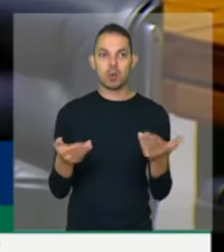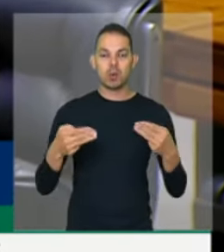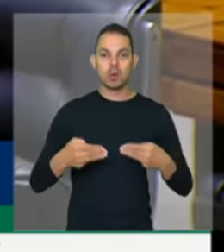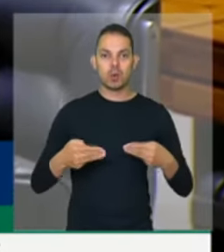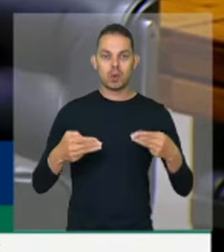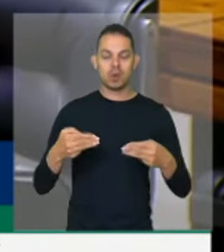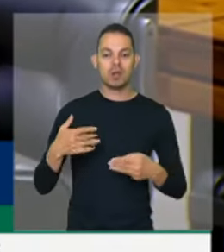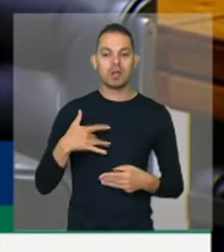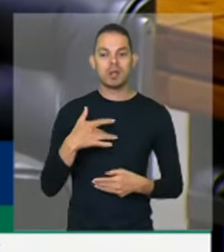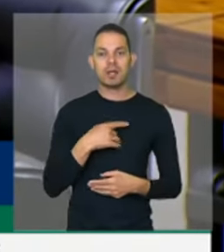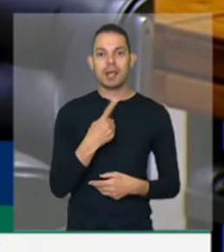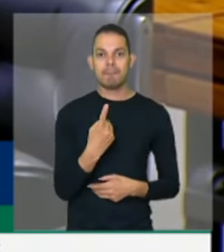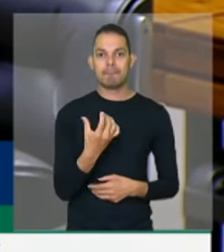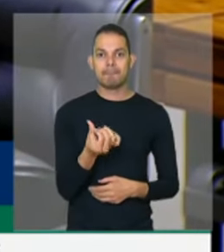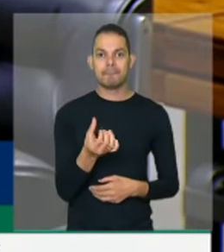SAÚDE É 1600 REAIS. NÓS, SANTA CATARINA, EU VOU DAR UM